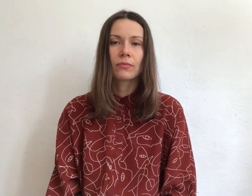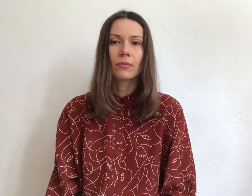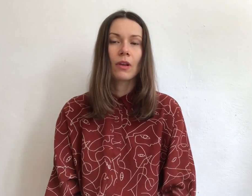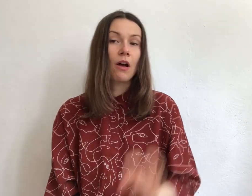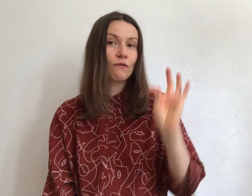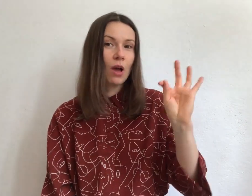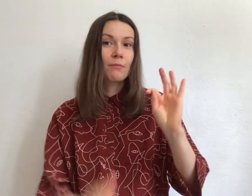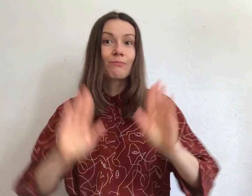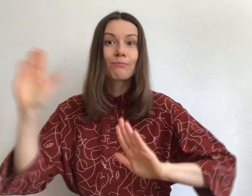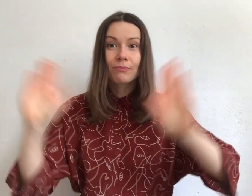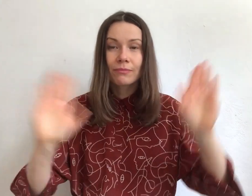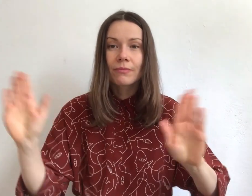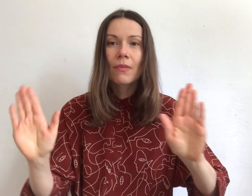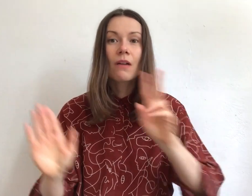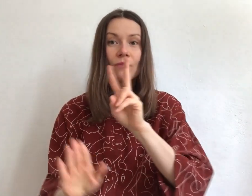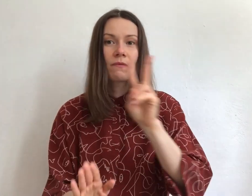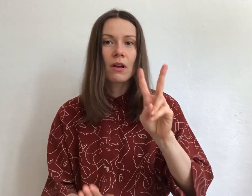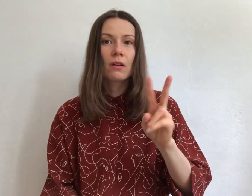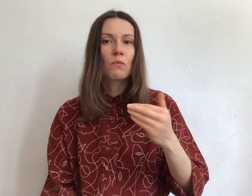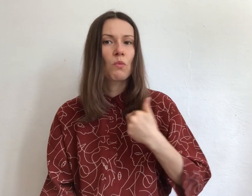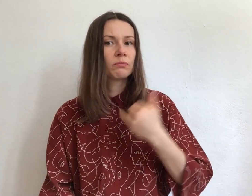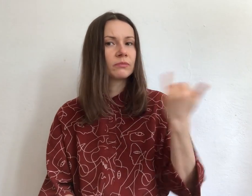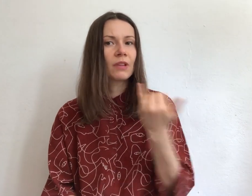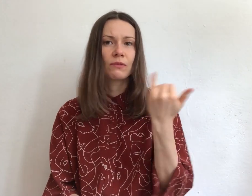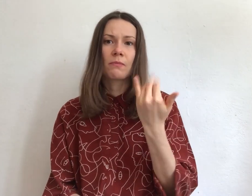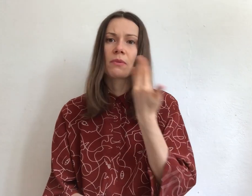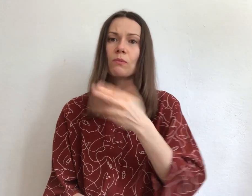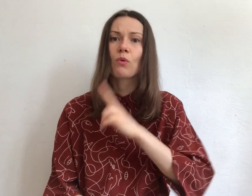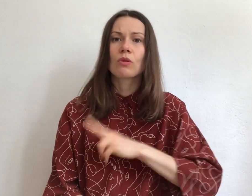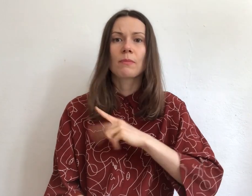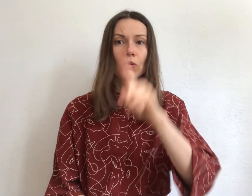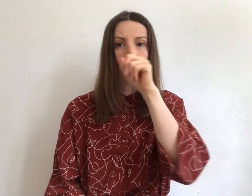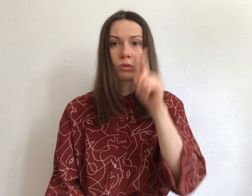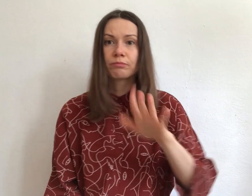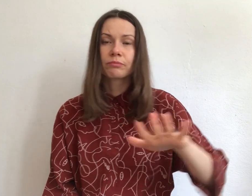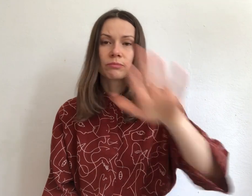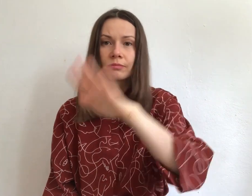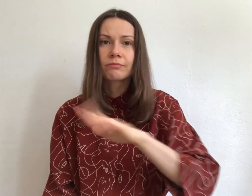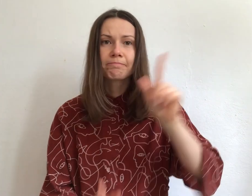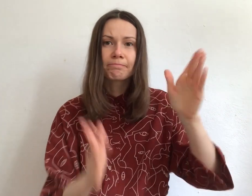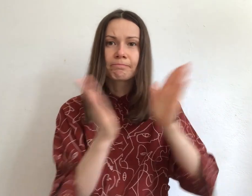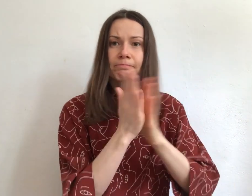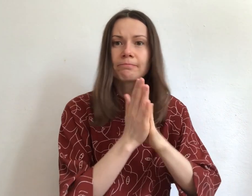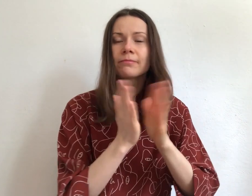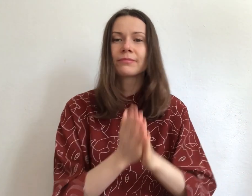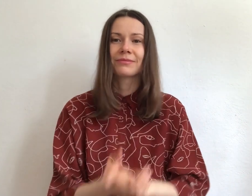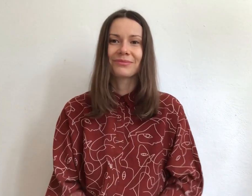Jej performance VV spotkały się z dużymi owacjami i aplauzem.